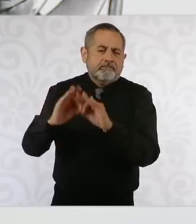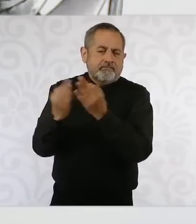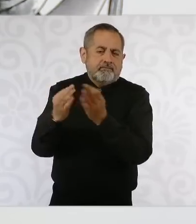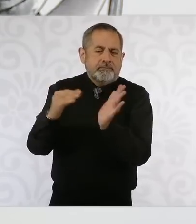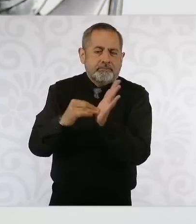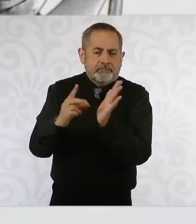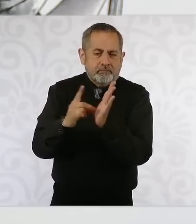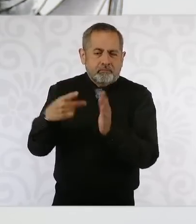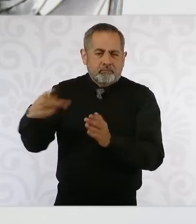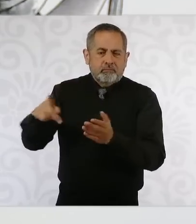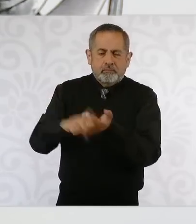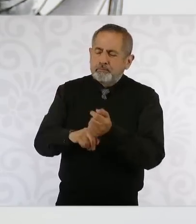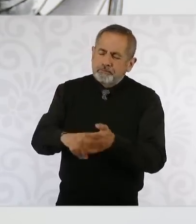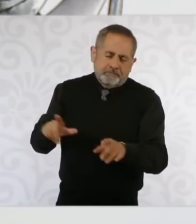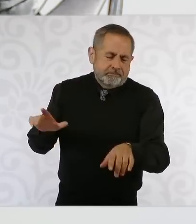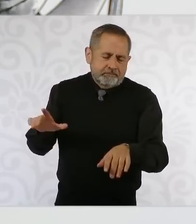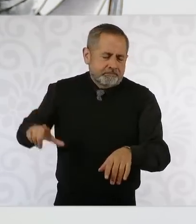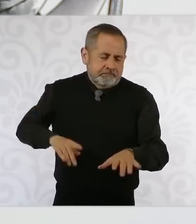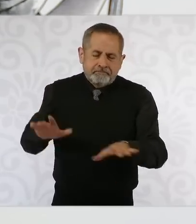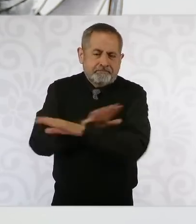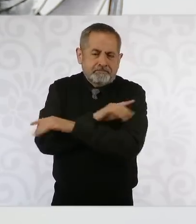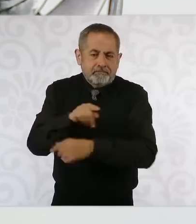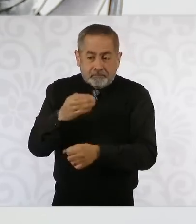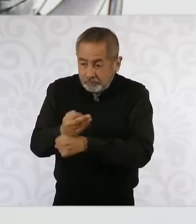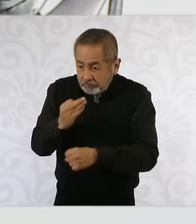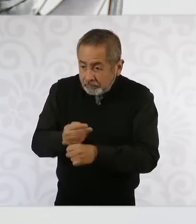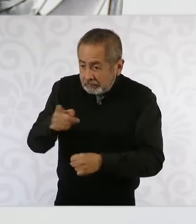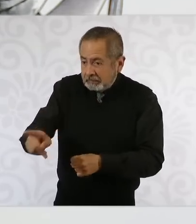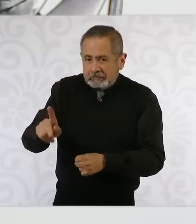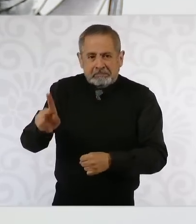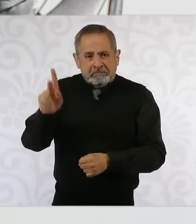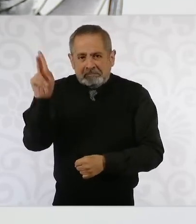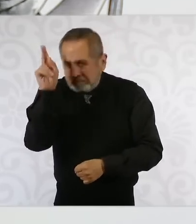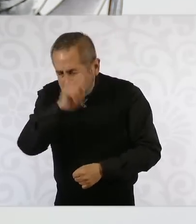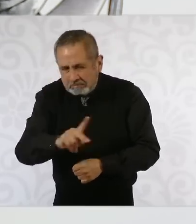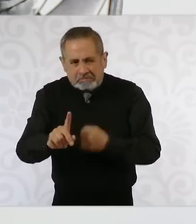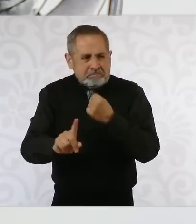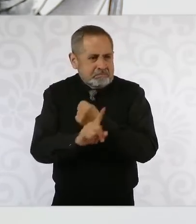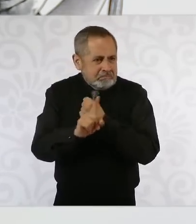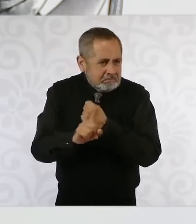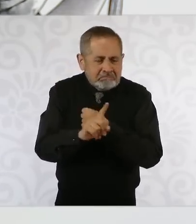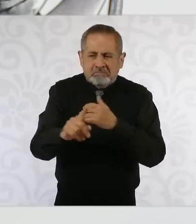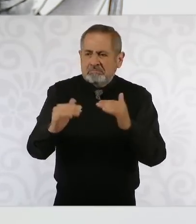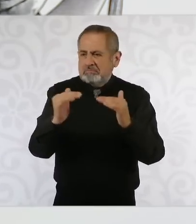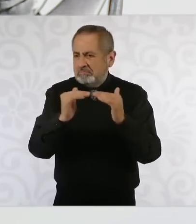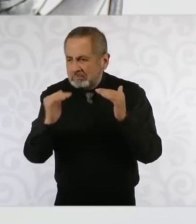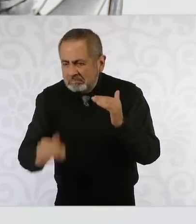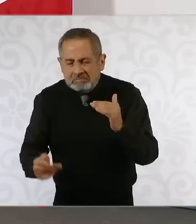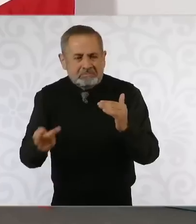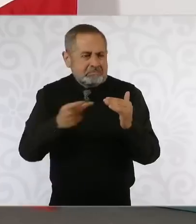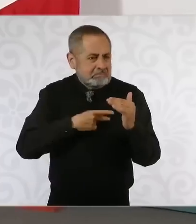llevó a la violencia y a la Pobreza y a la desigualdad entonces eh desde ahí hay que